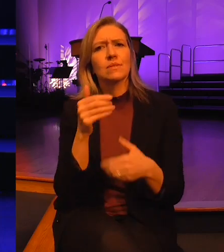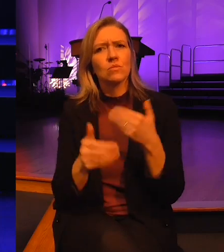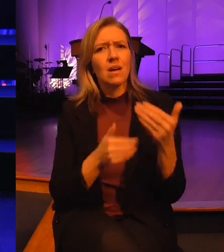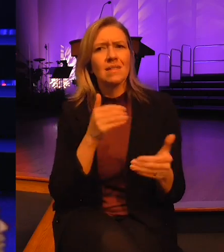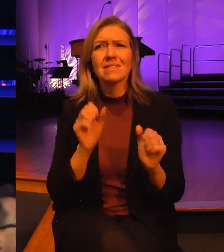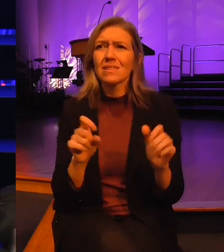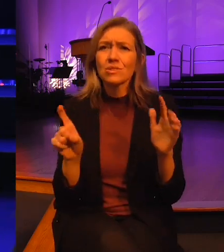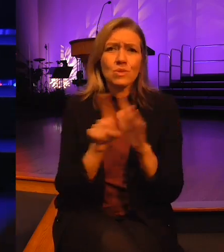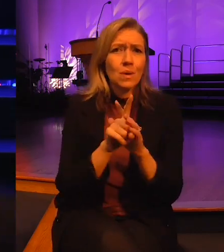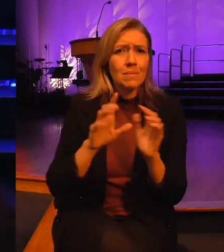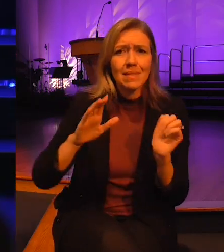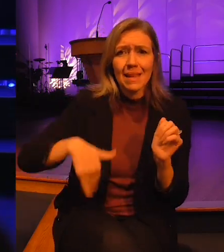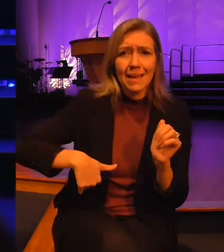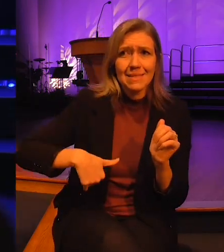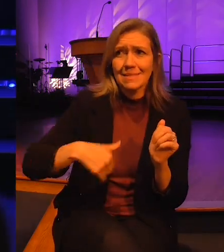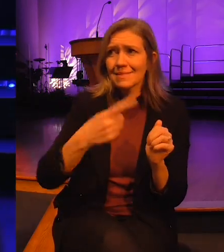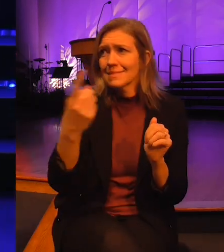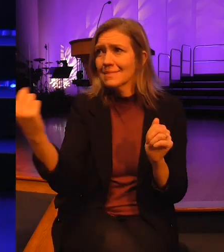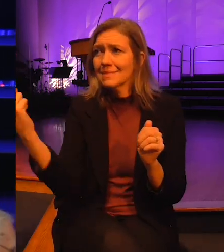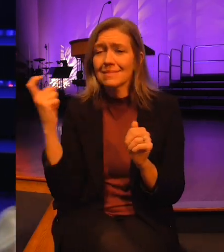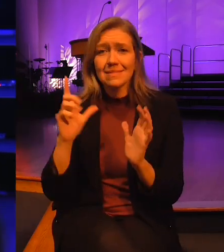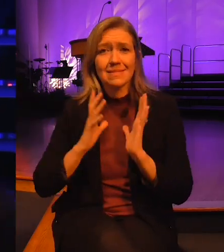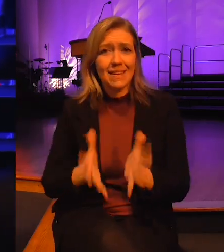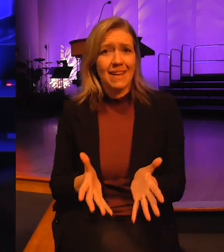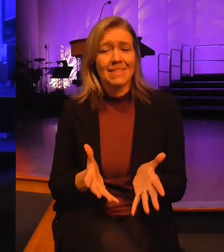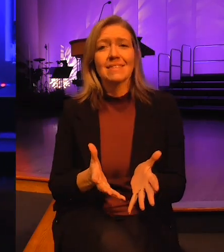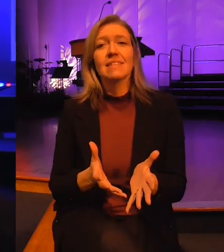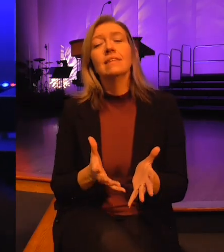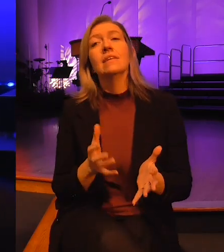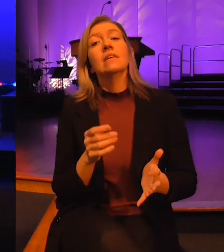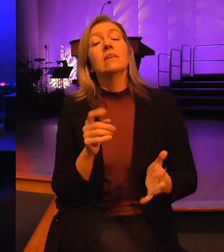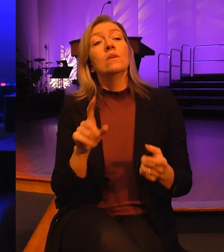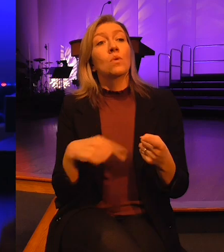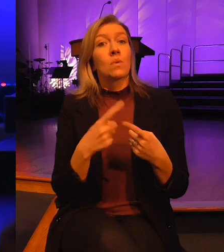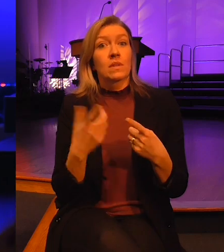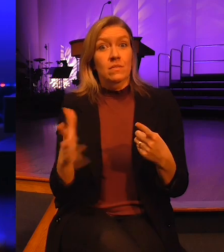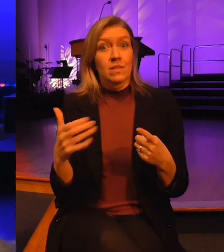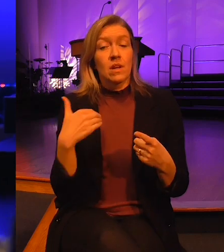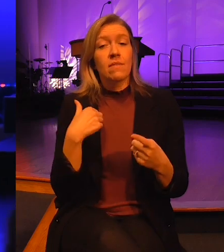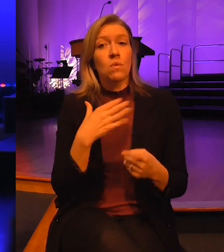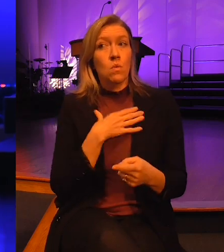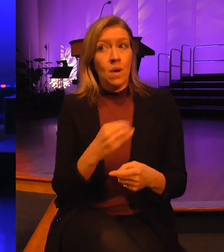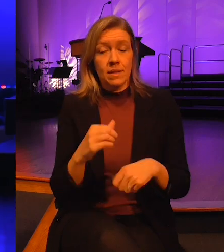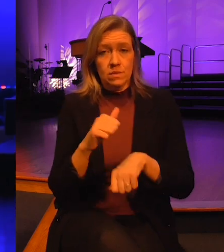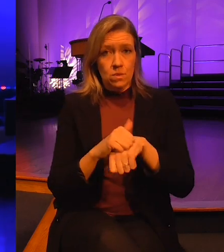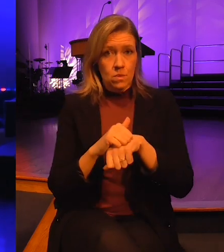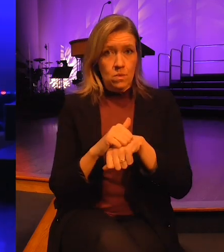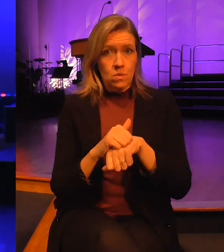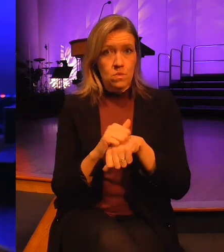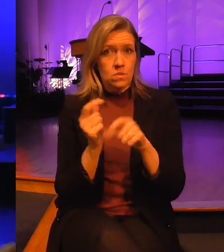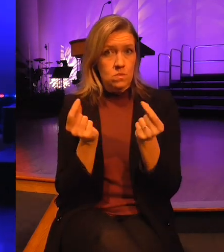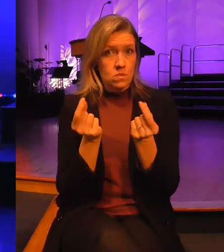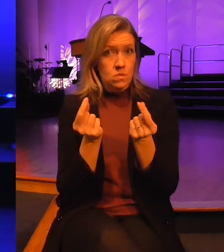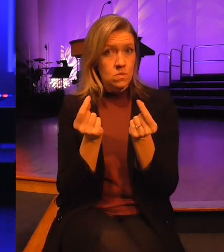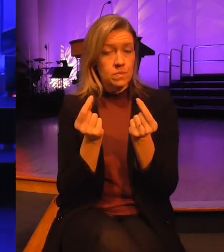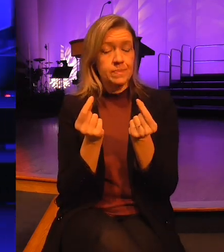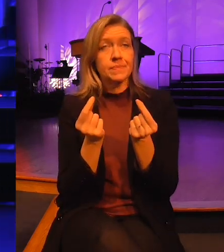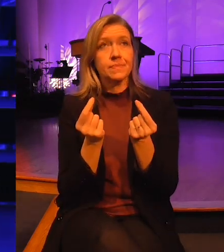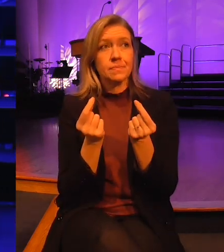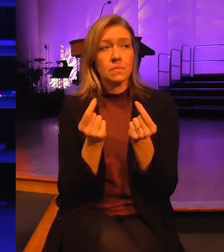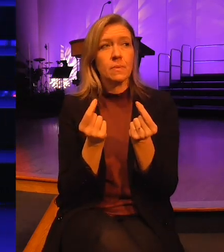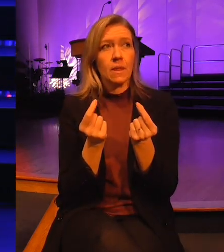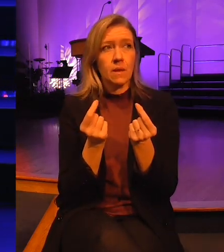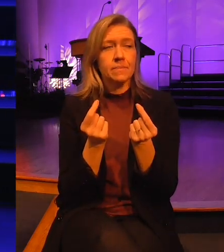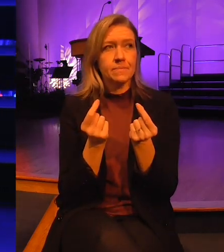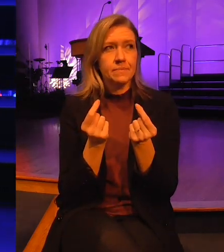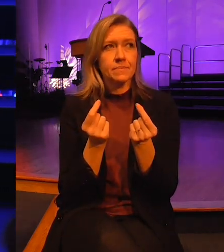tarde aquí, pero uh uh, cuando tengas tu piedra blanca. Quiero que lo reconozcas como un símbolo